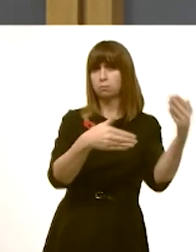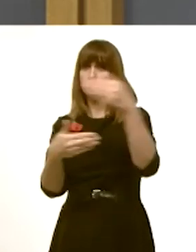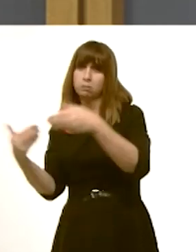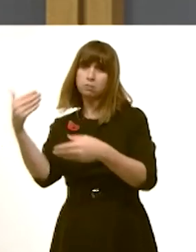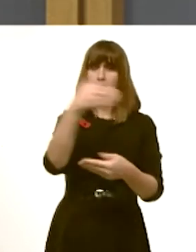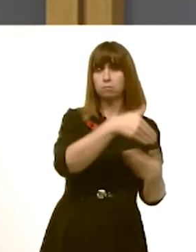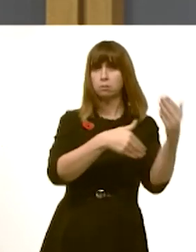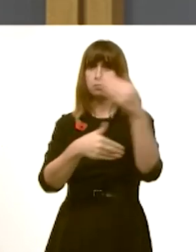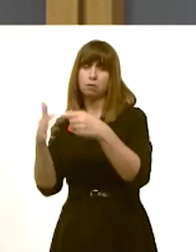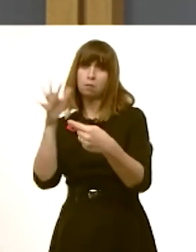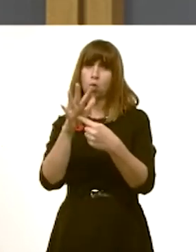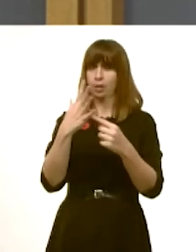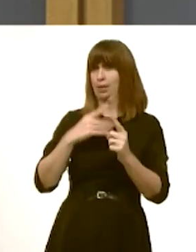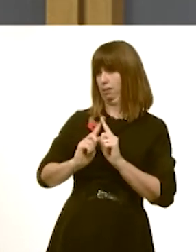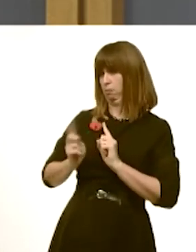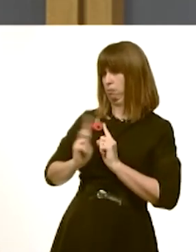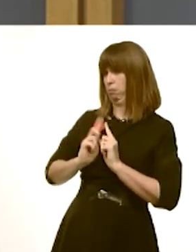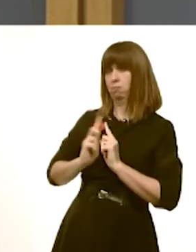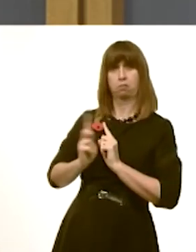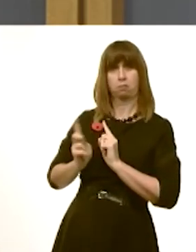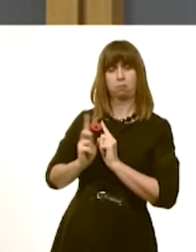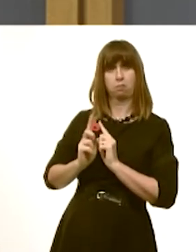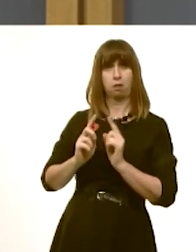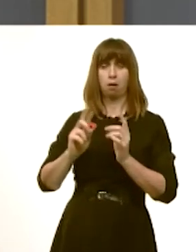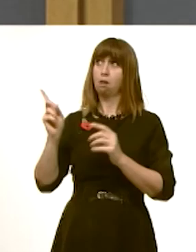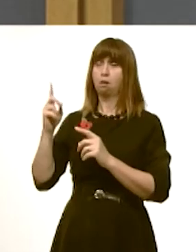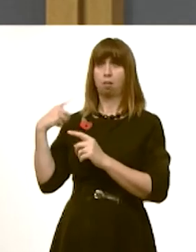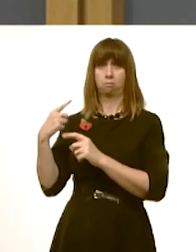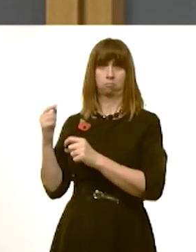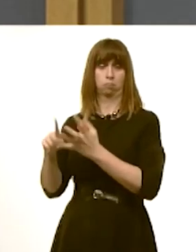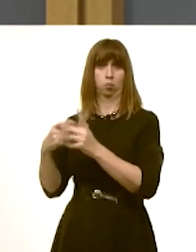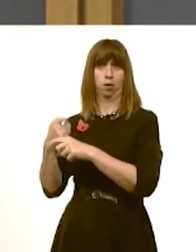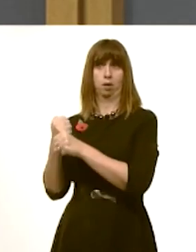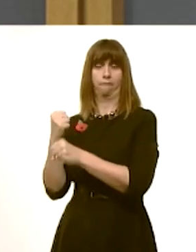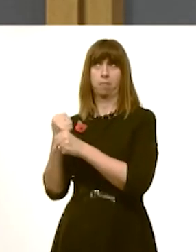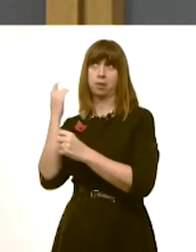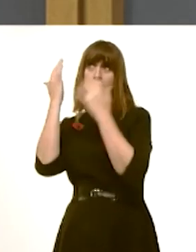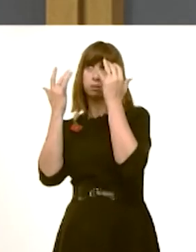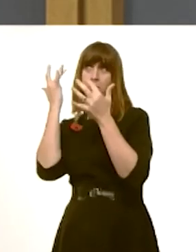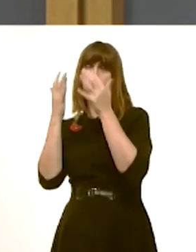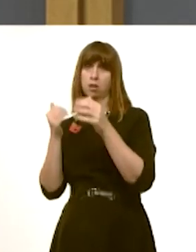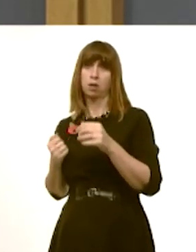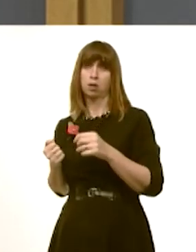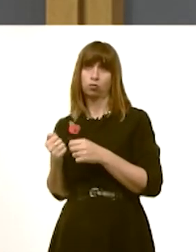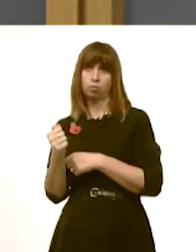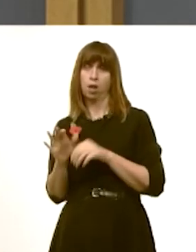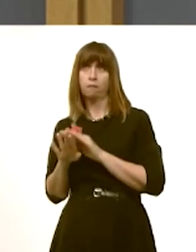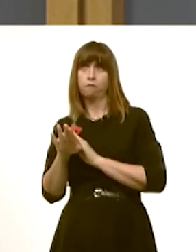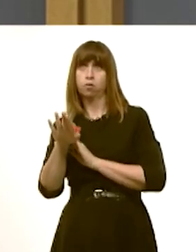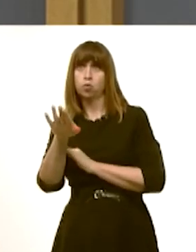Prydain ar ddyfodol y rheilffyrdd yn adlewyrchuír ffaith bod gwasanaethau o ogledd Cymru i drefi